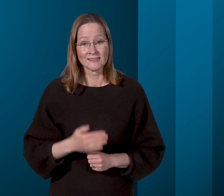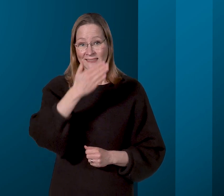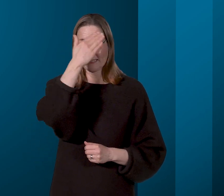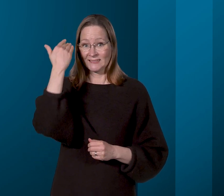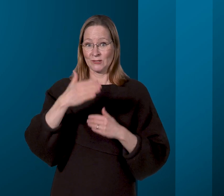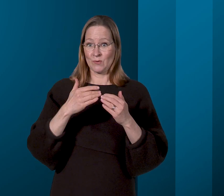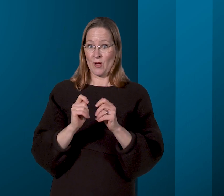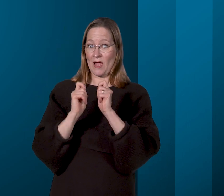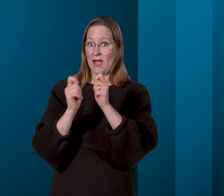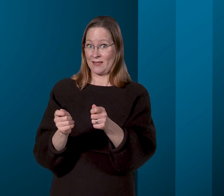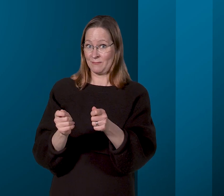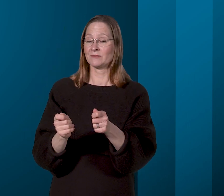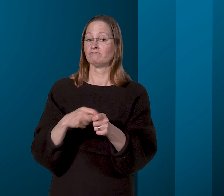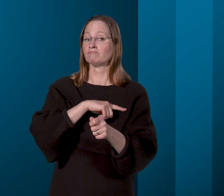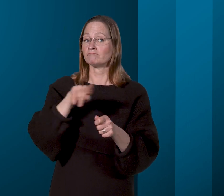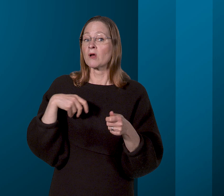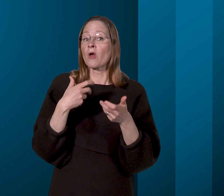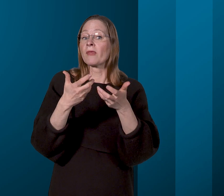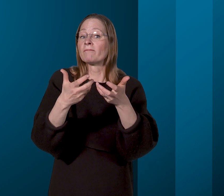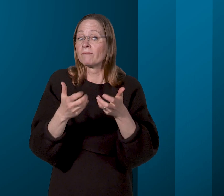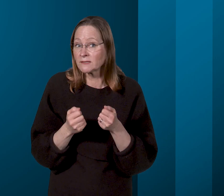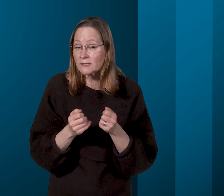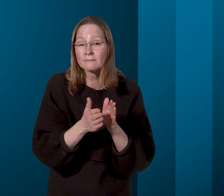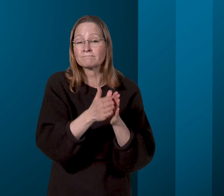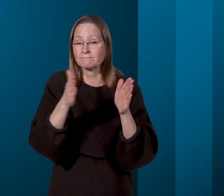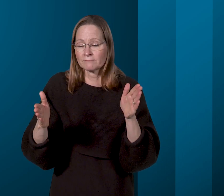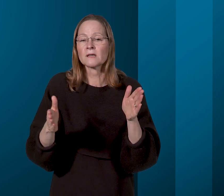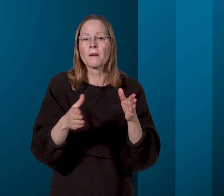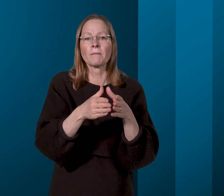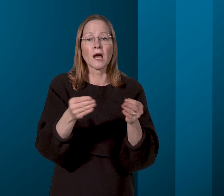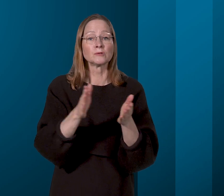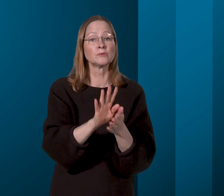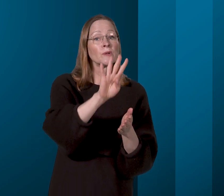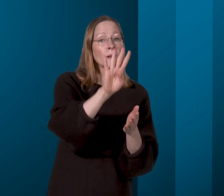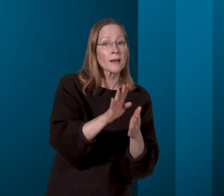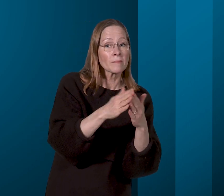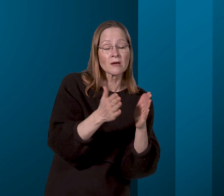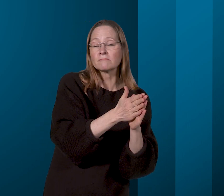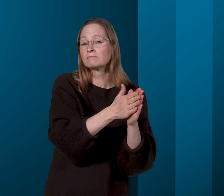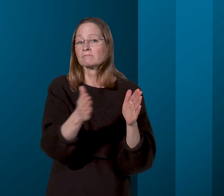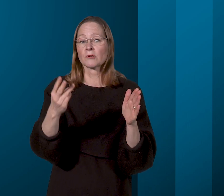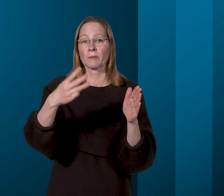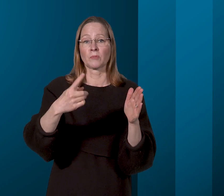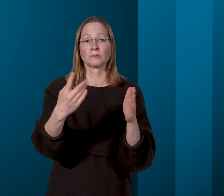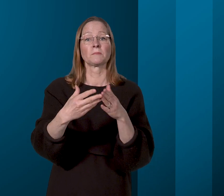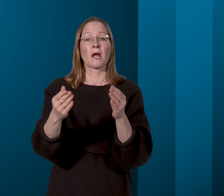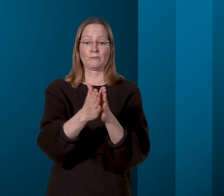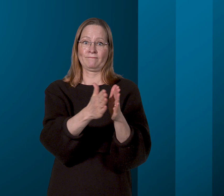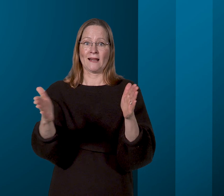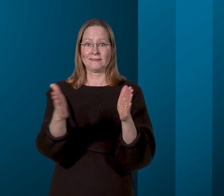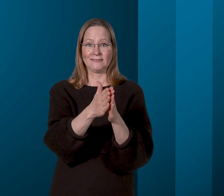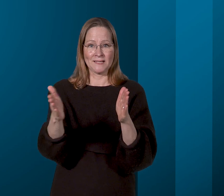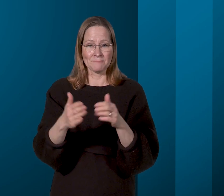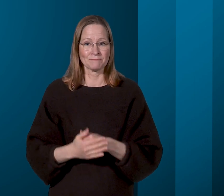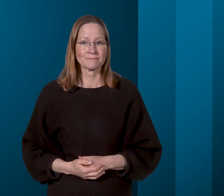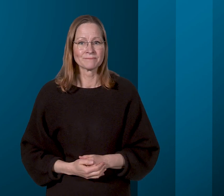Otamme vastaan kesätyöhakemuksia 4.3.−31.3.2024 välisen ajan, -